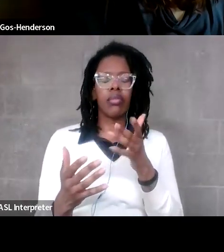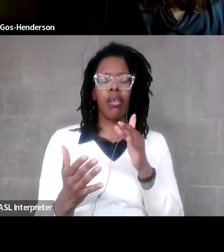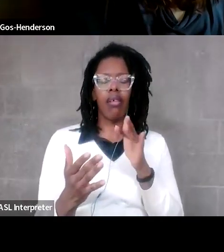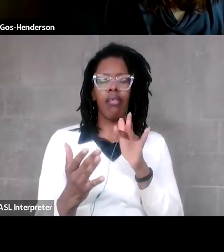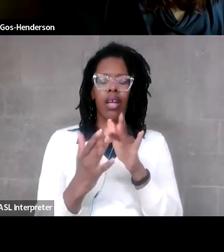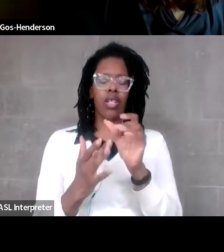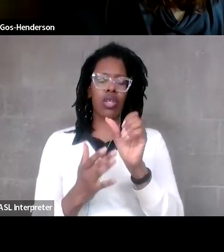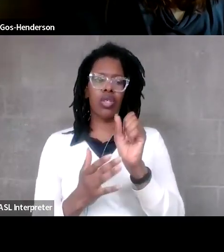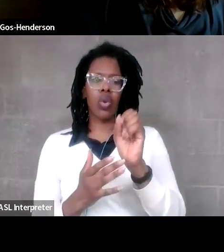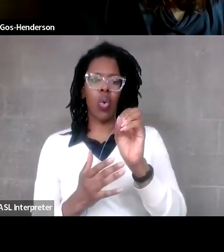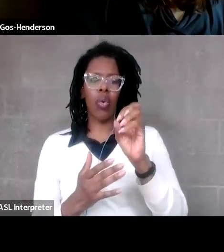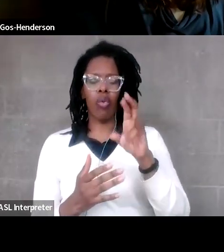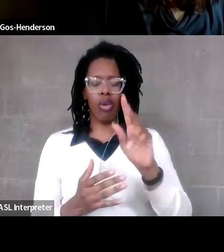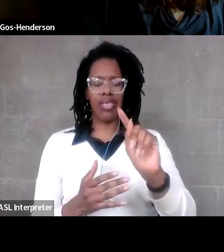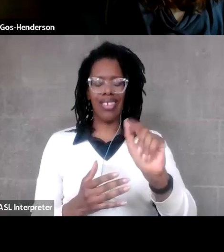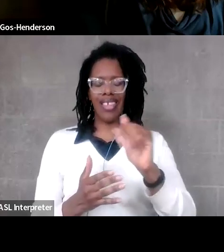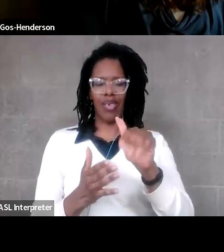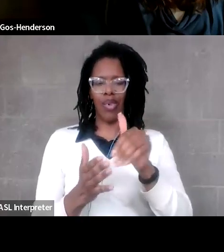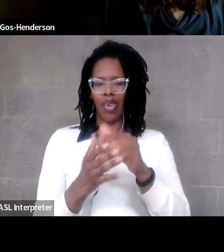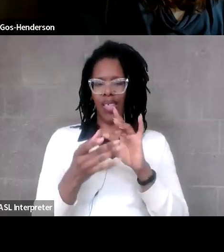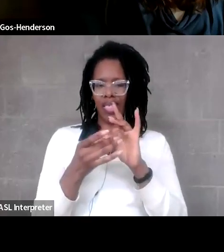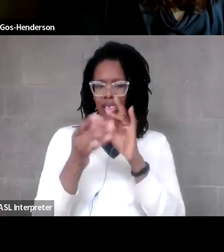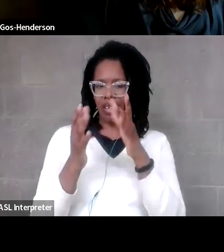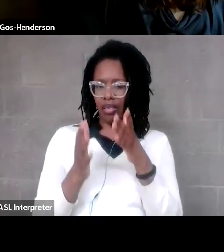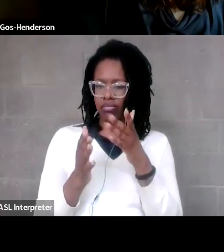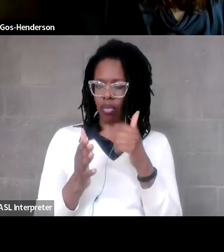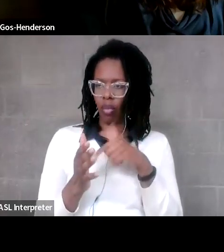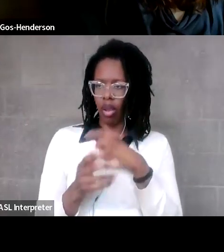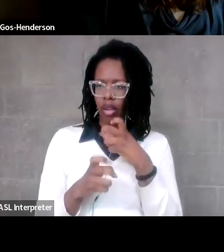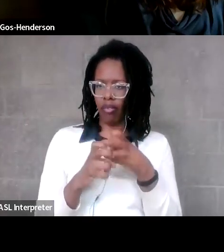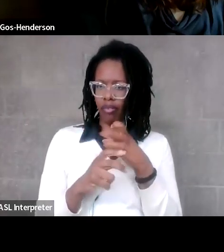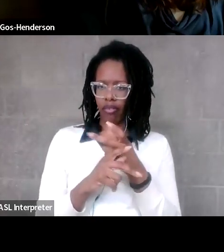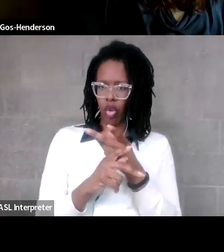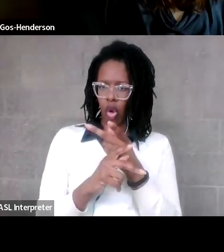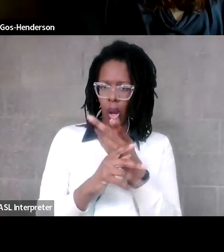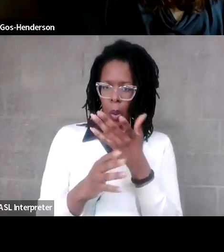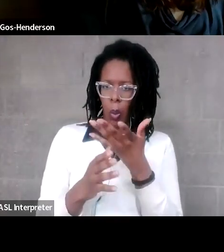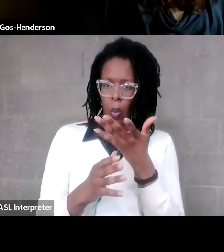Y podemos ayudar a resolver el problema y potencialmente identificar otra persona